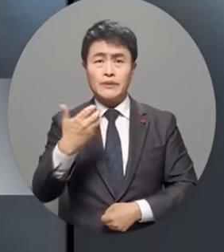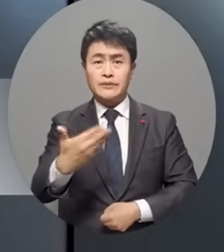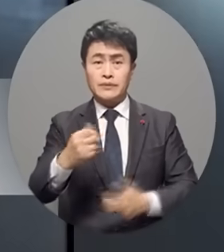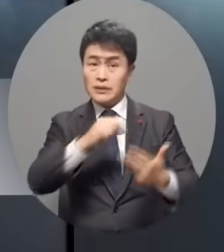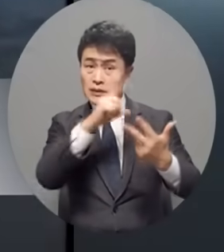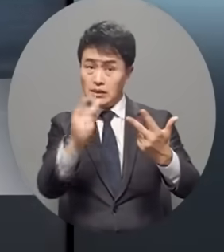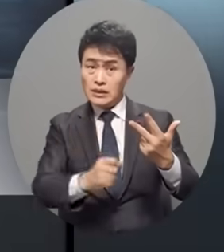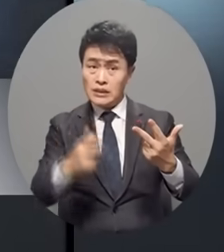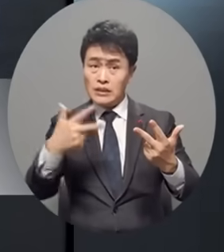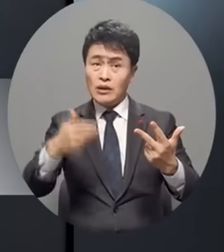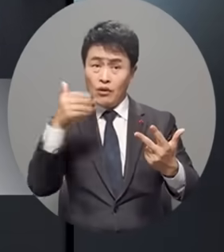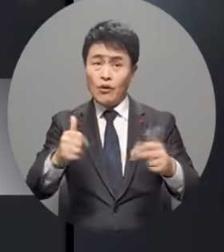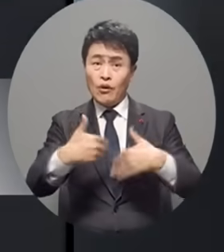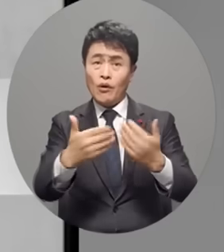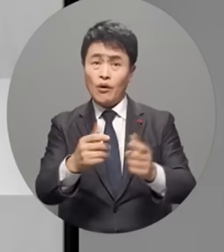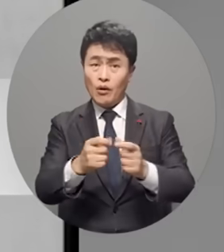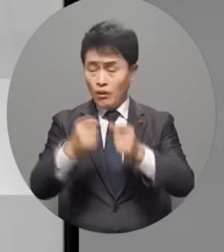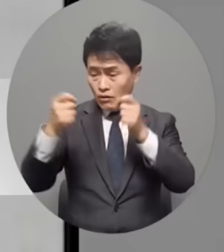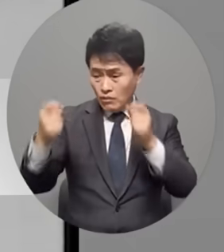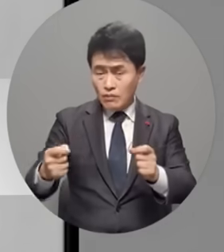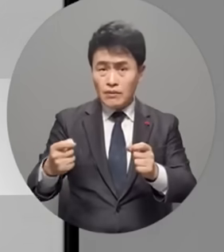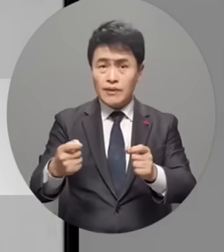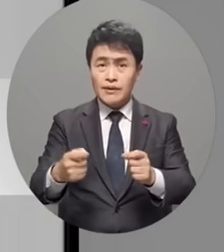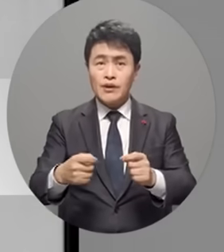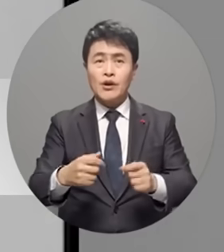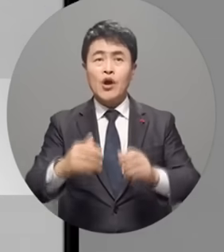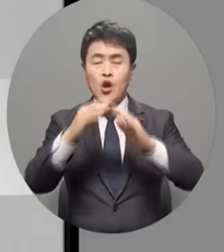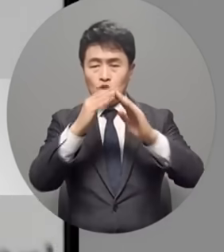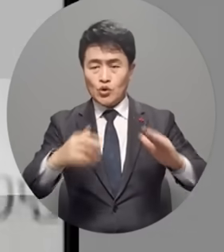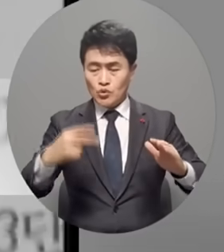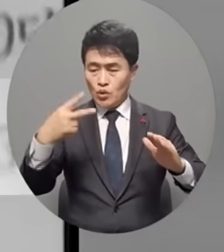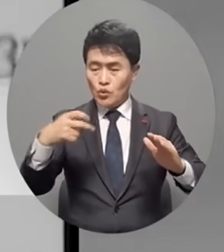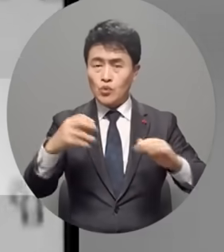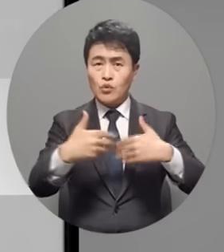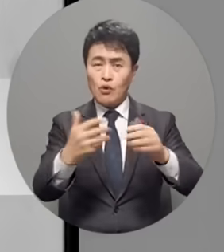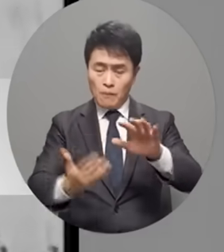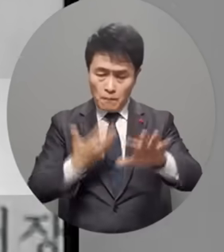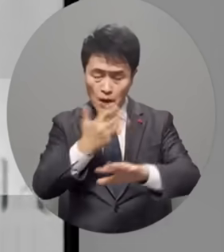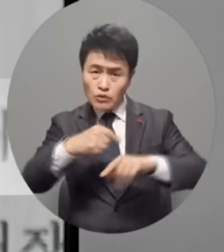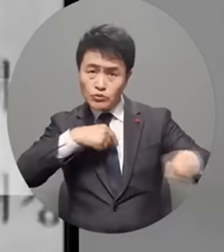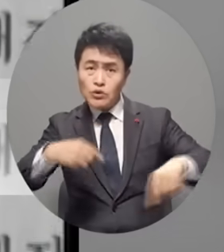12.12 이후 14년이 지난 1993년 7월 장 전사령관은 동료 장성들과 함께 전두환,